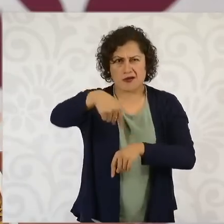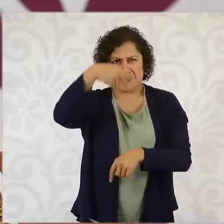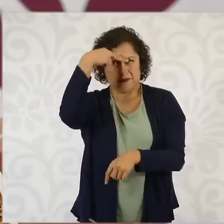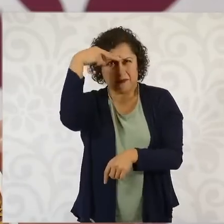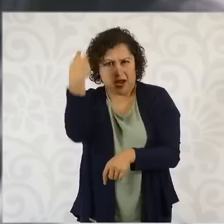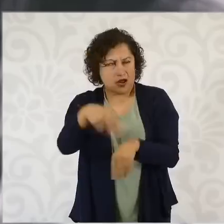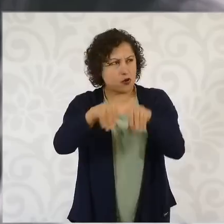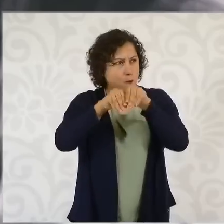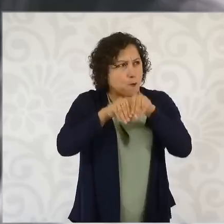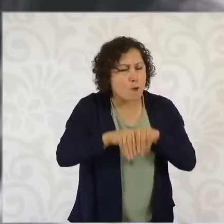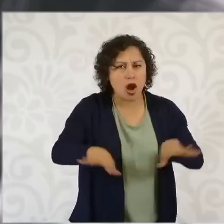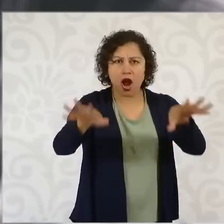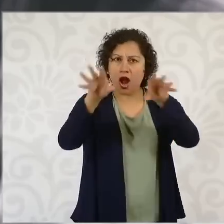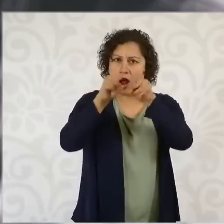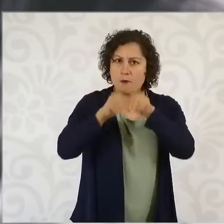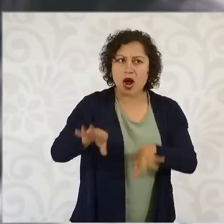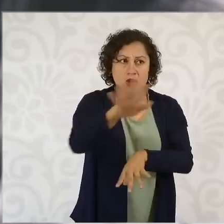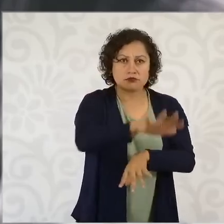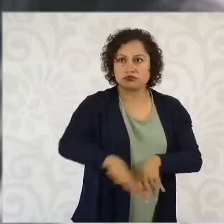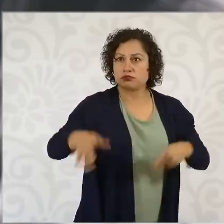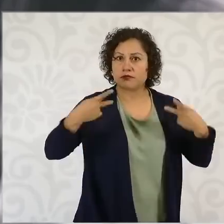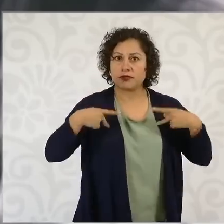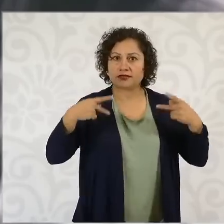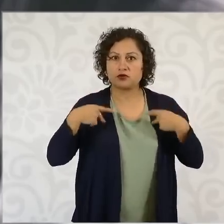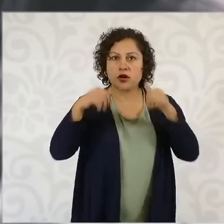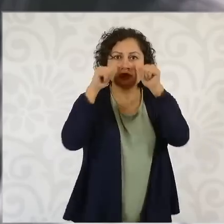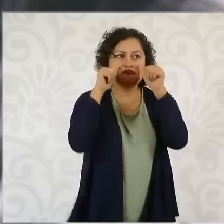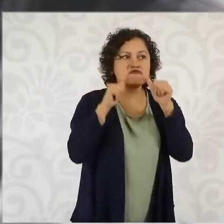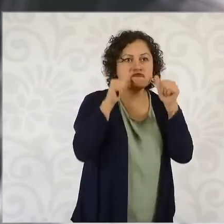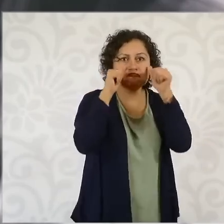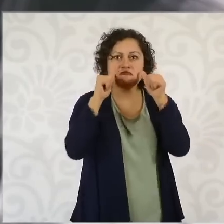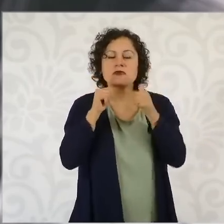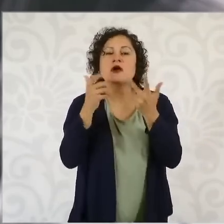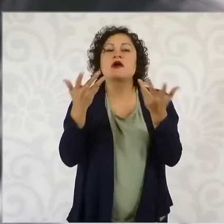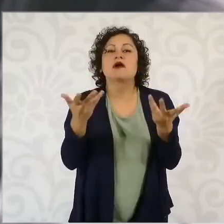siempre vamos a informar pues lo que finalmente no es una decisión nuestra sino es una decisión